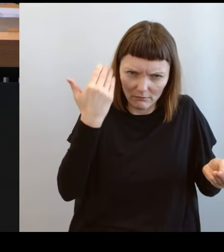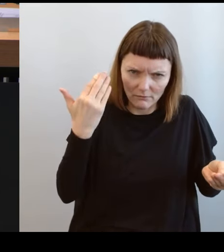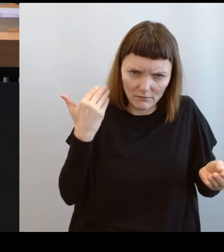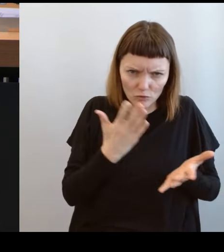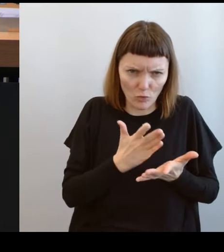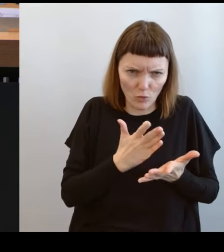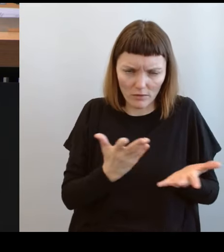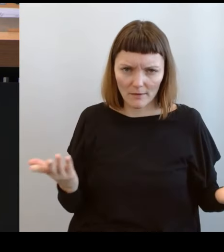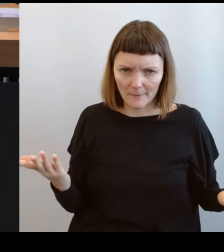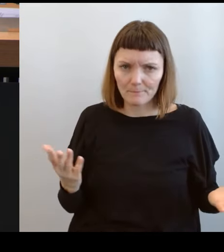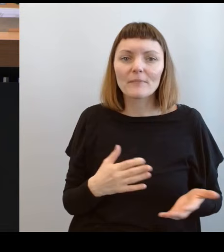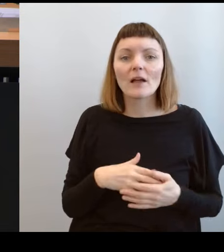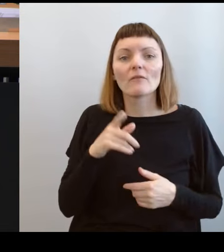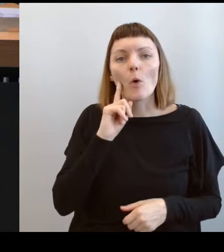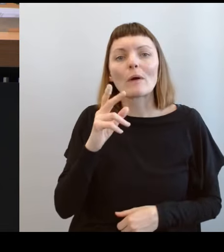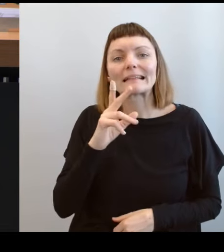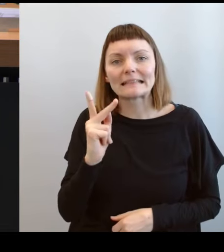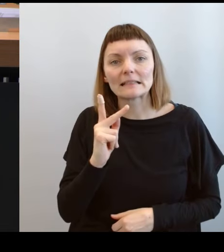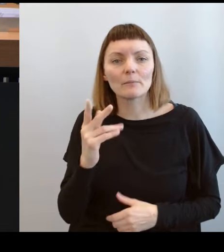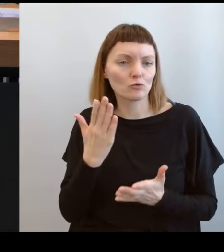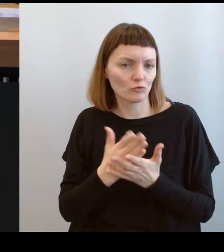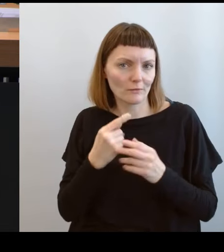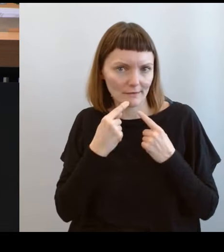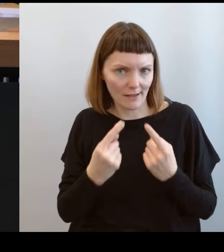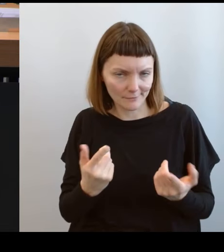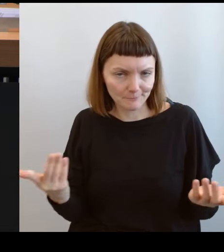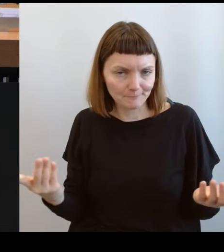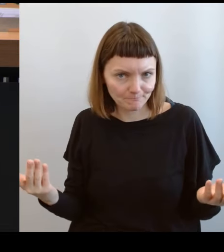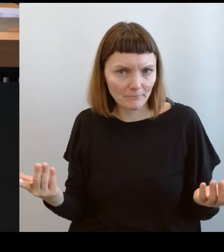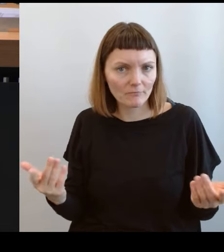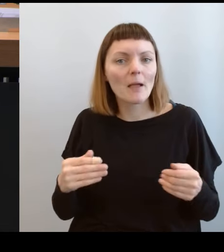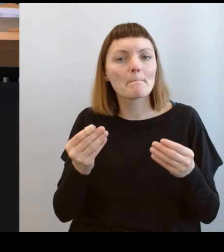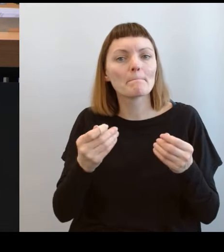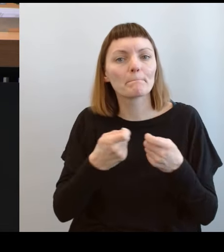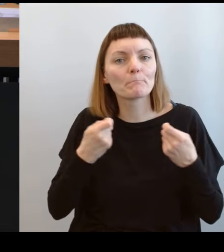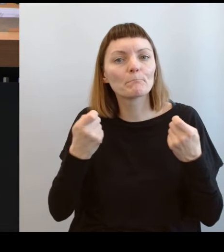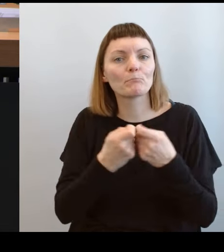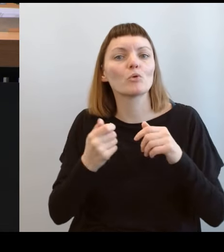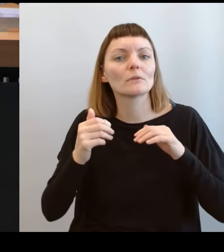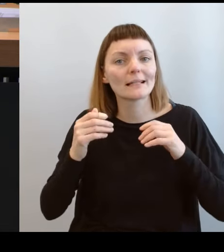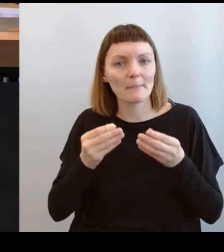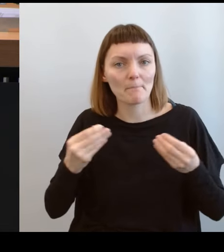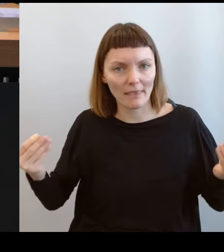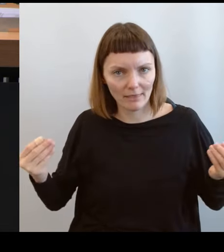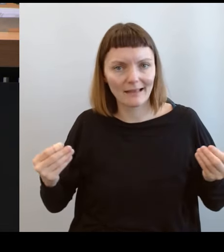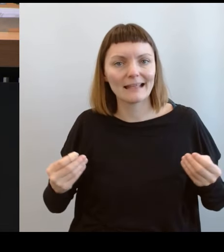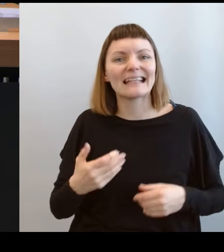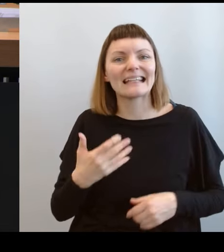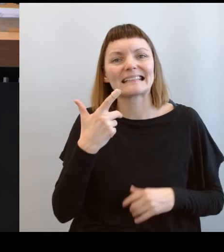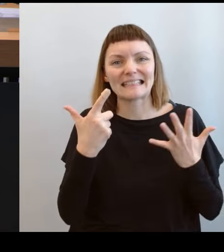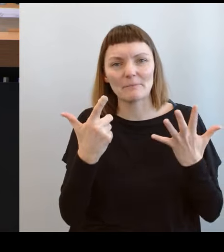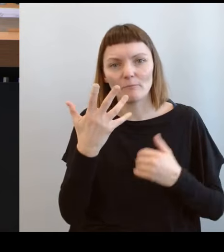nämlich 57 Millionen, wenn ich mich nicht irre, die wir ja auch dazu benutzen könnten. Und da freue ich mich schon im